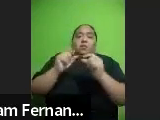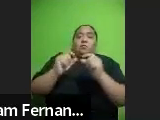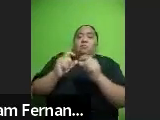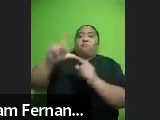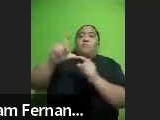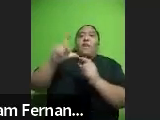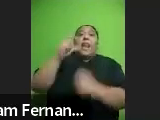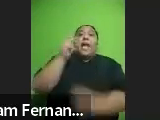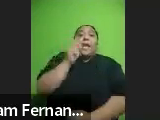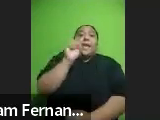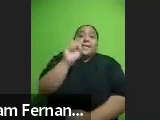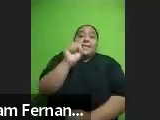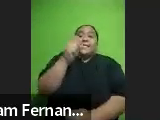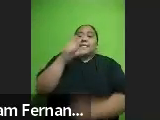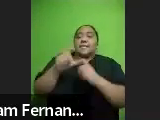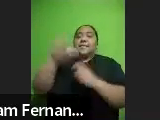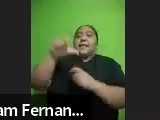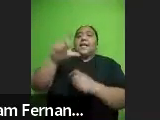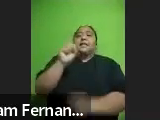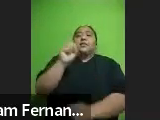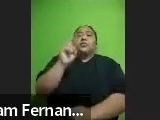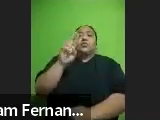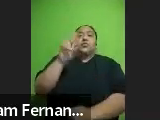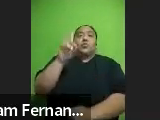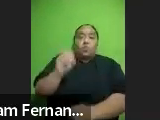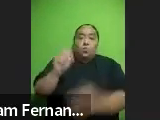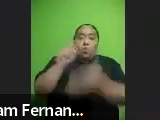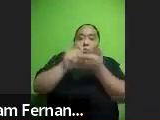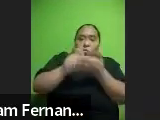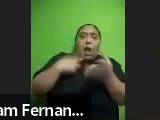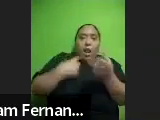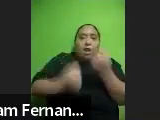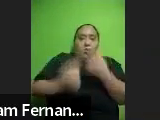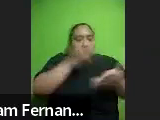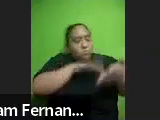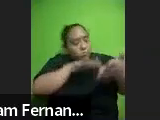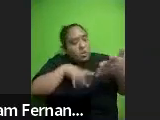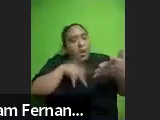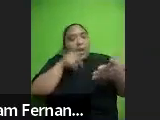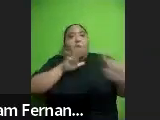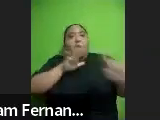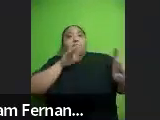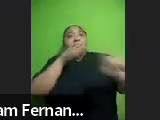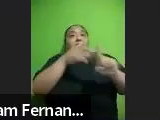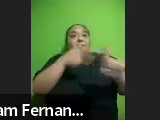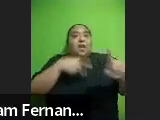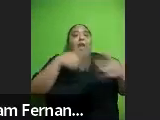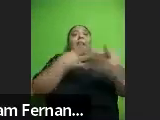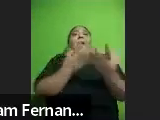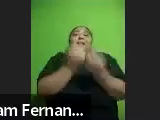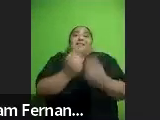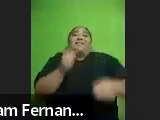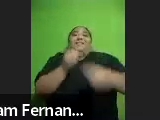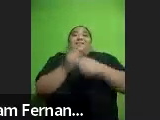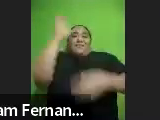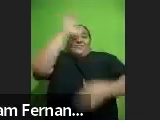empezó a hablar de persona sorda con sorda con mayúscula, refiriéndose a que que este está mirando con un enfoque social